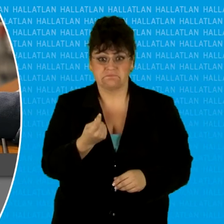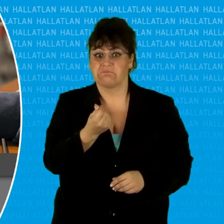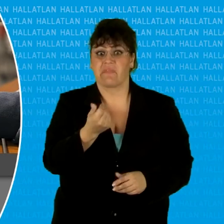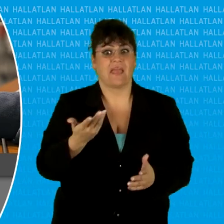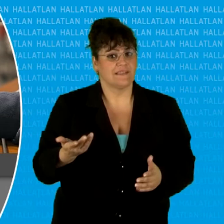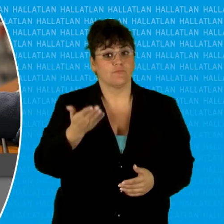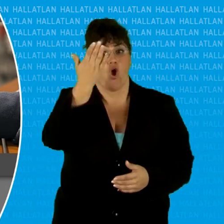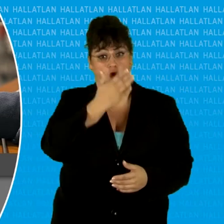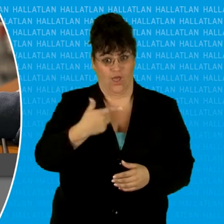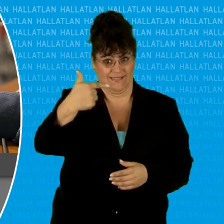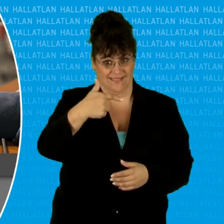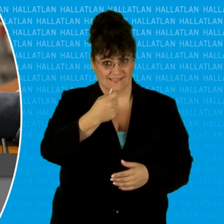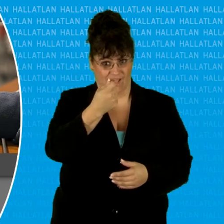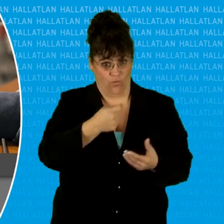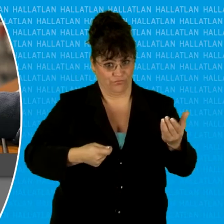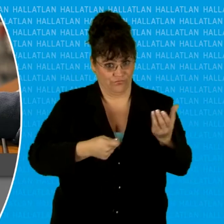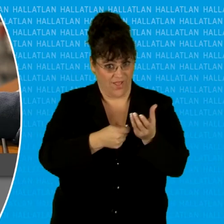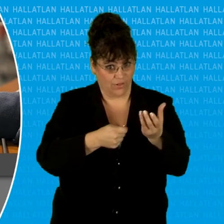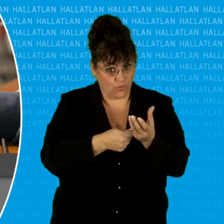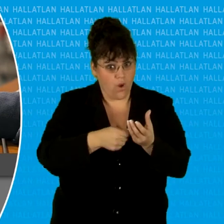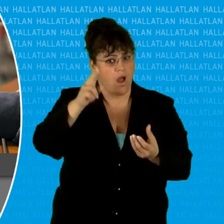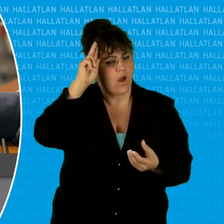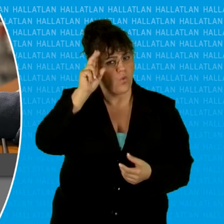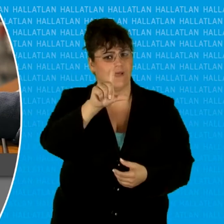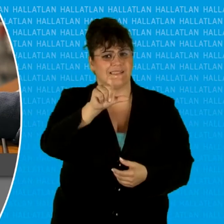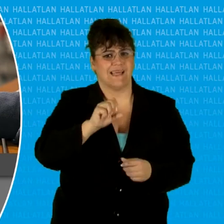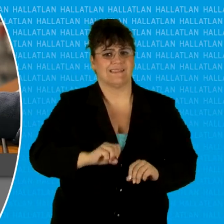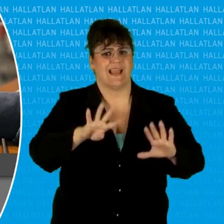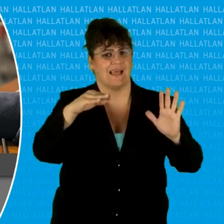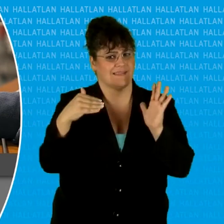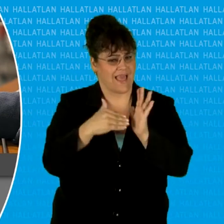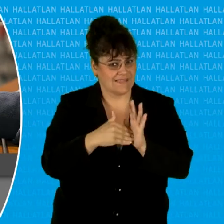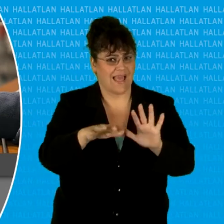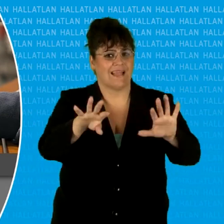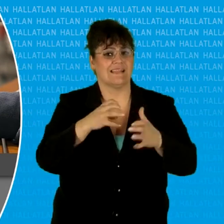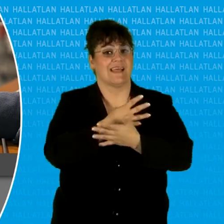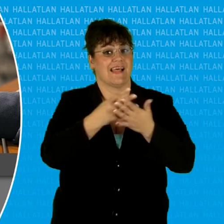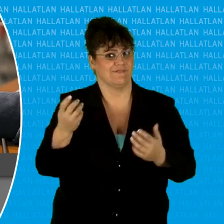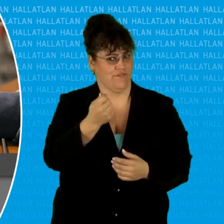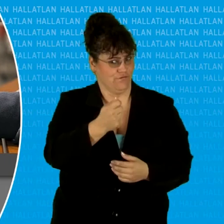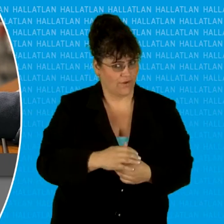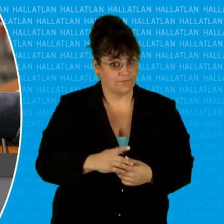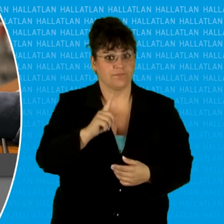A készülék ára kétezer forintos lebeszélhetőséggel 219.990 forint,